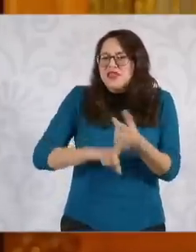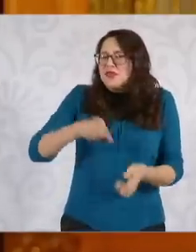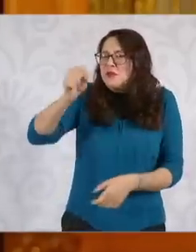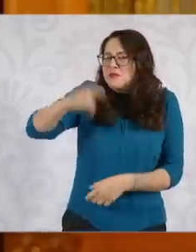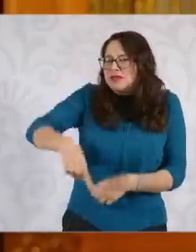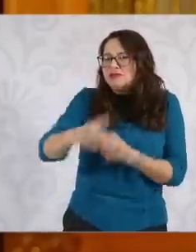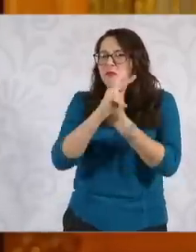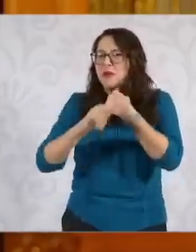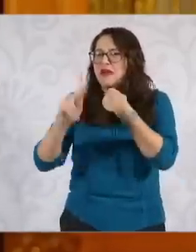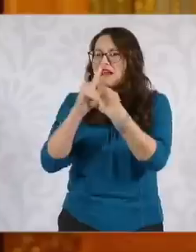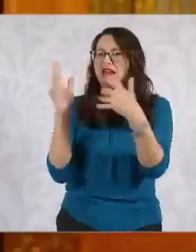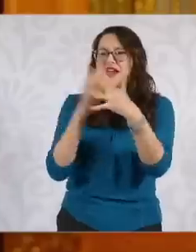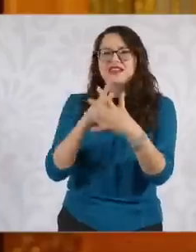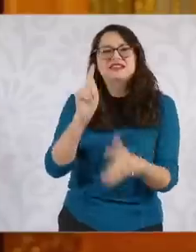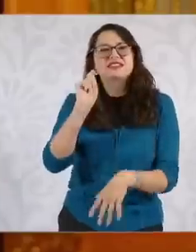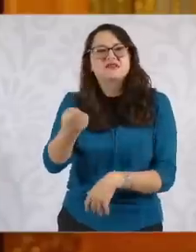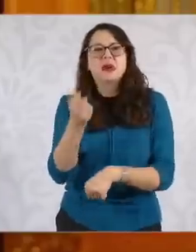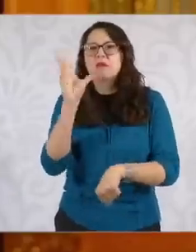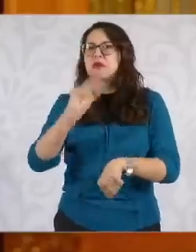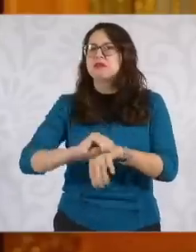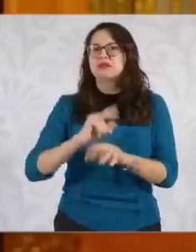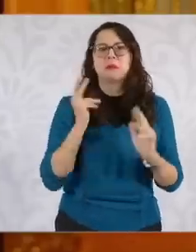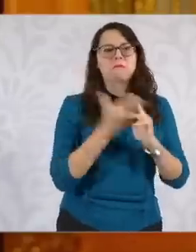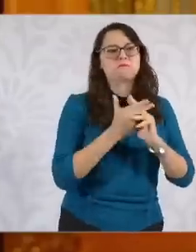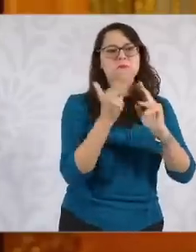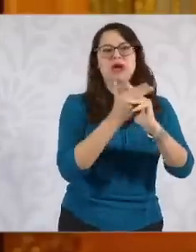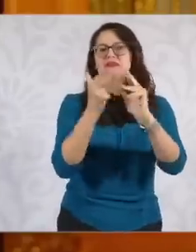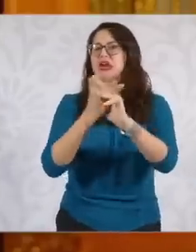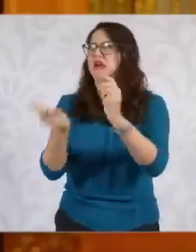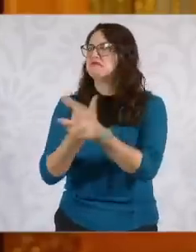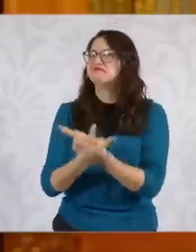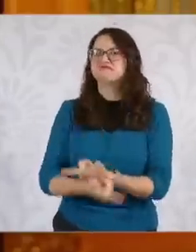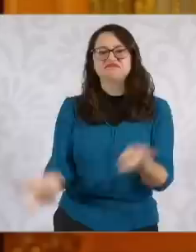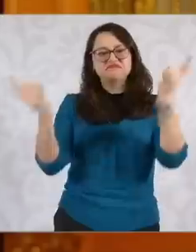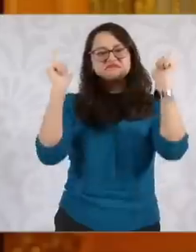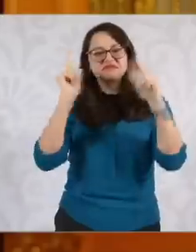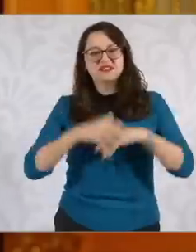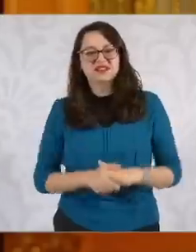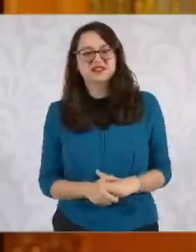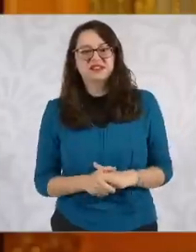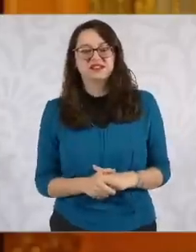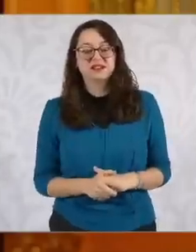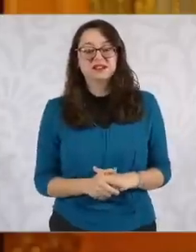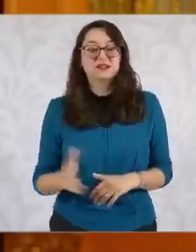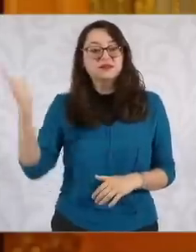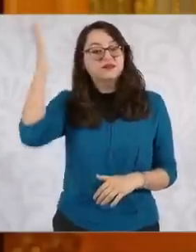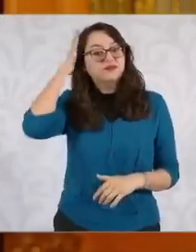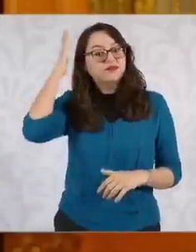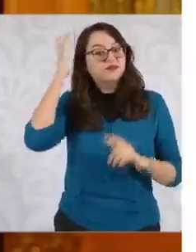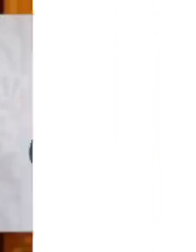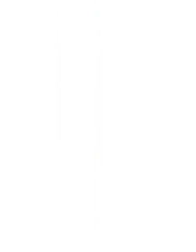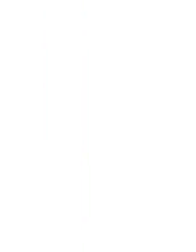guerra alguien que ahora resulta que durante 6 años no se se dio